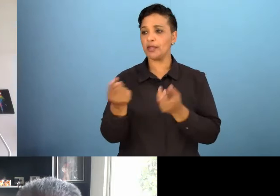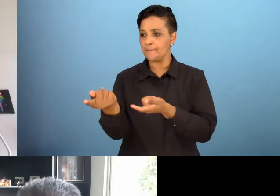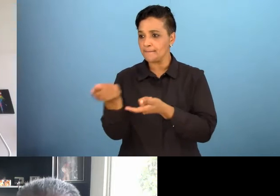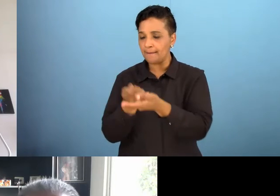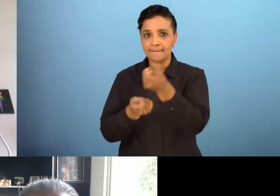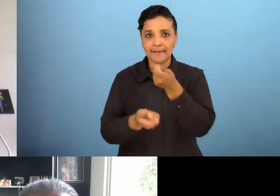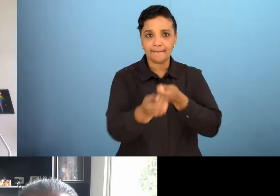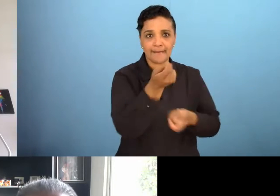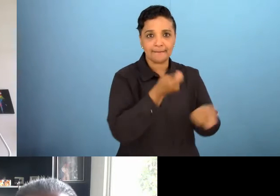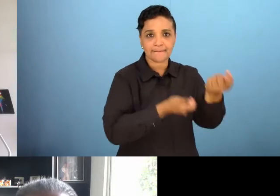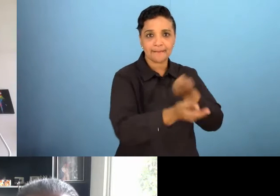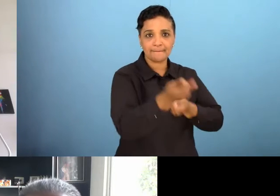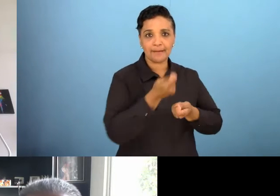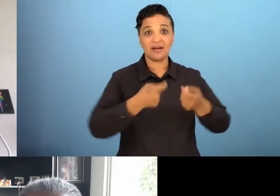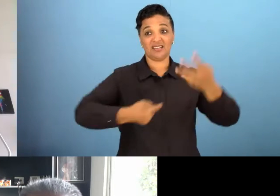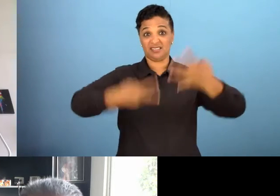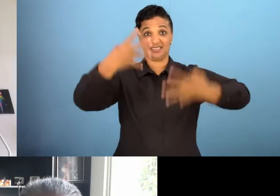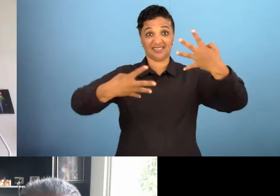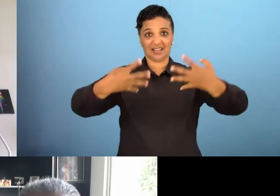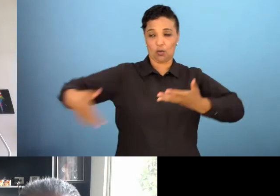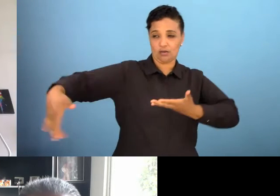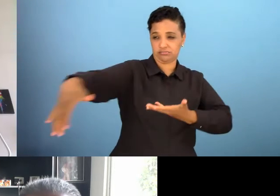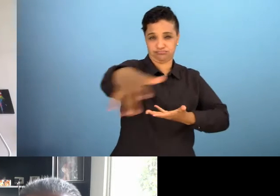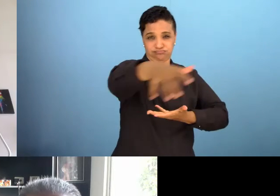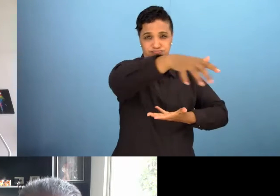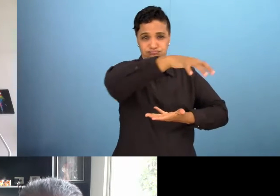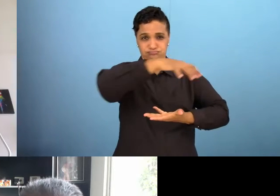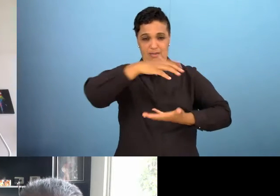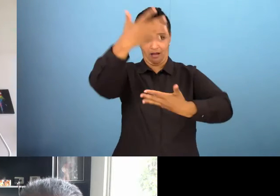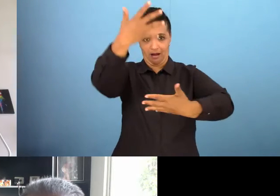Al combinar varias tecnologías pudimos consolidar las diferentes perspectivas